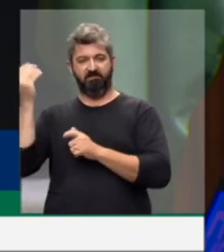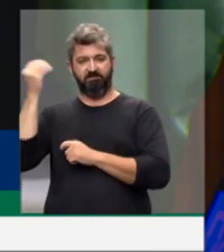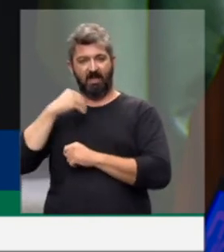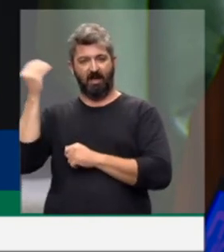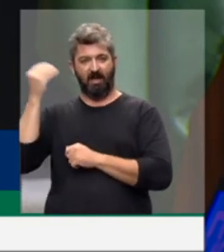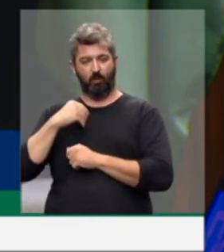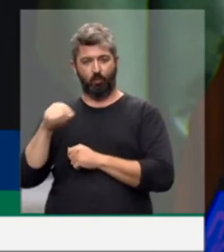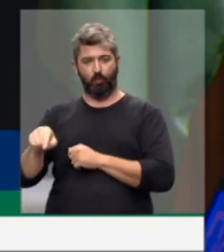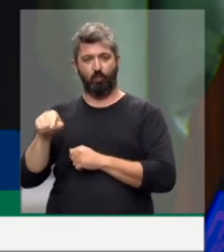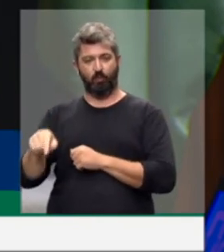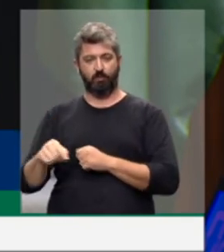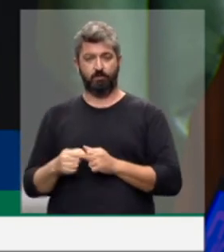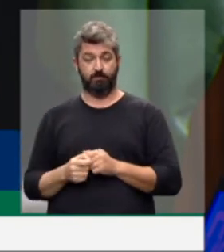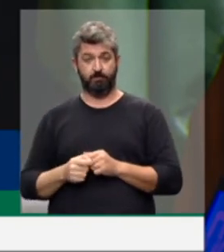FORÇA AOS BILHÕES. E